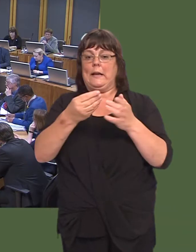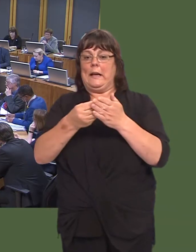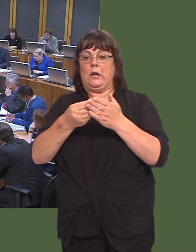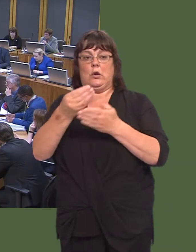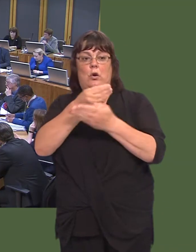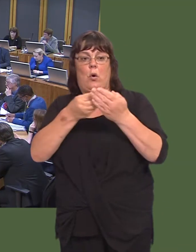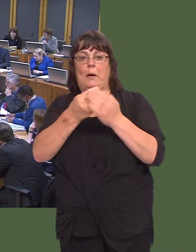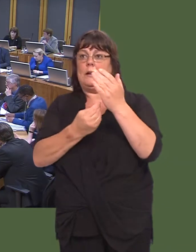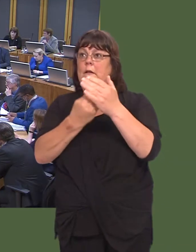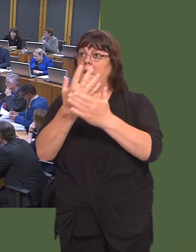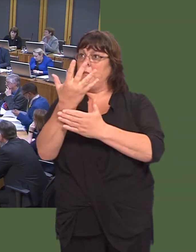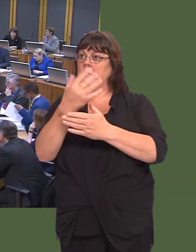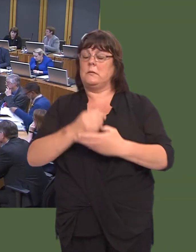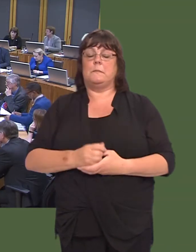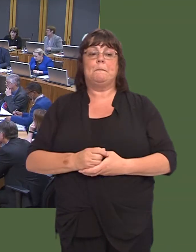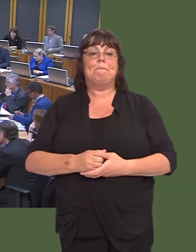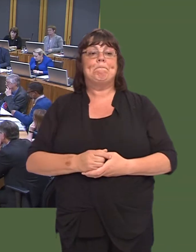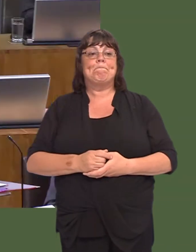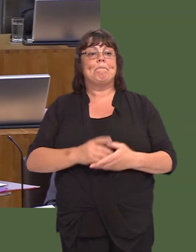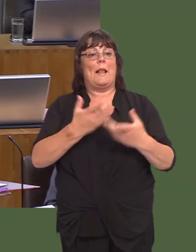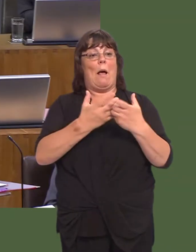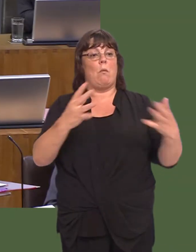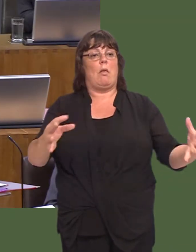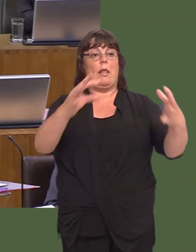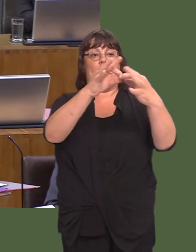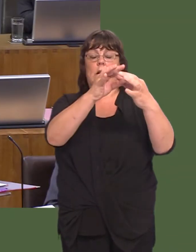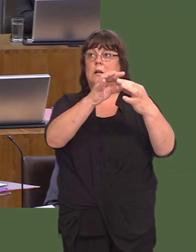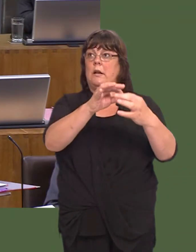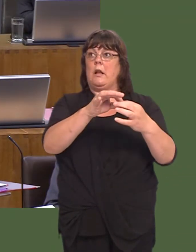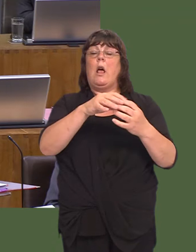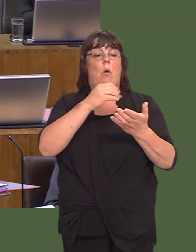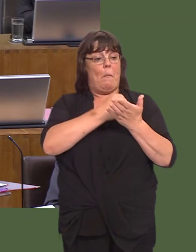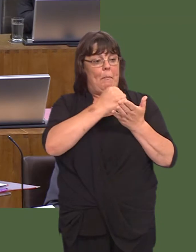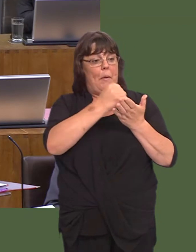a bydd hynnyín rhywbeth syín cael ei gyhoeddi'r flwyddyn hon, ac wrth gwrs bydd y sefyllfa